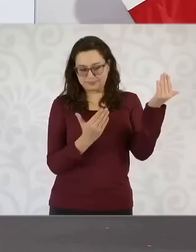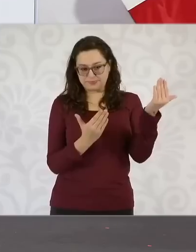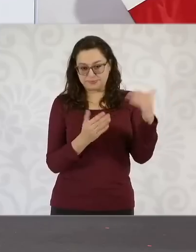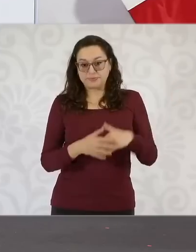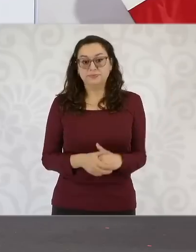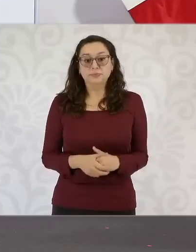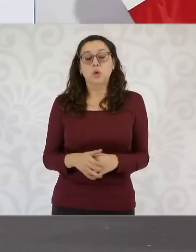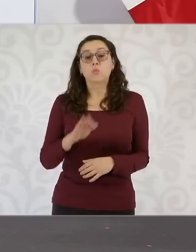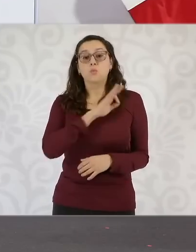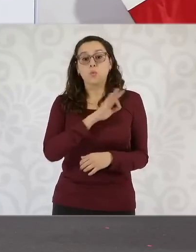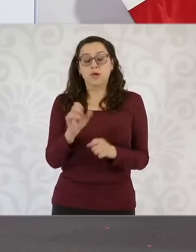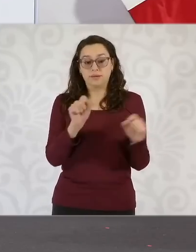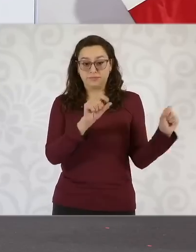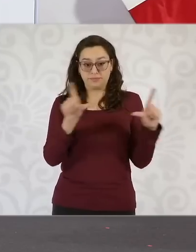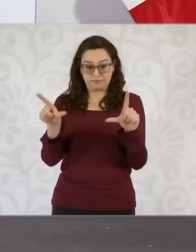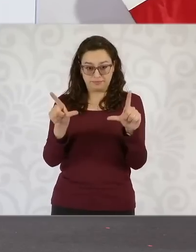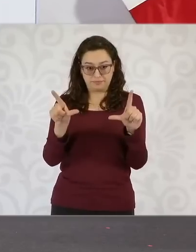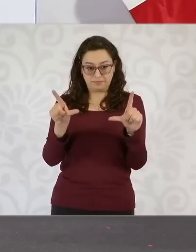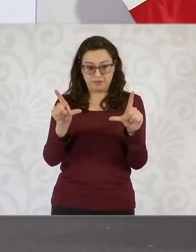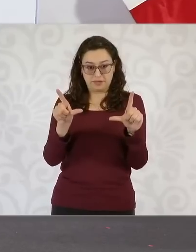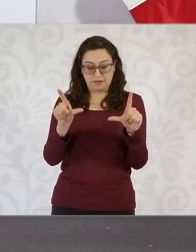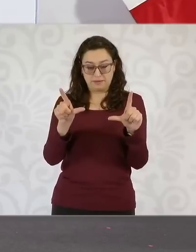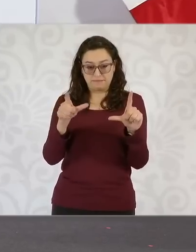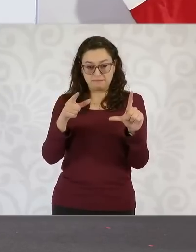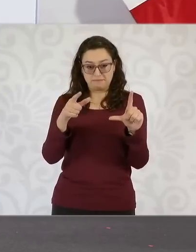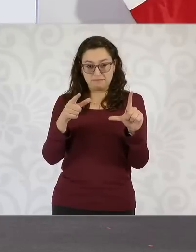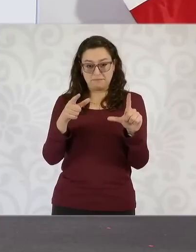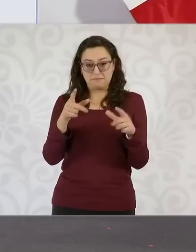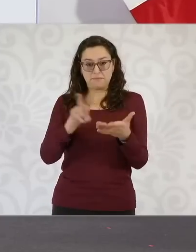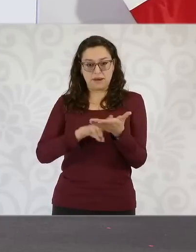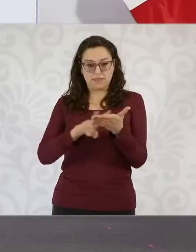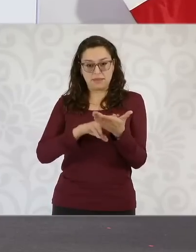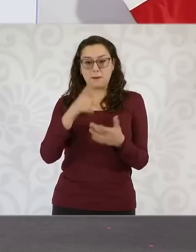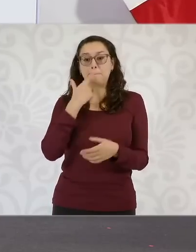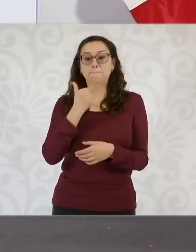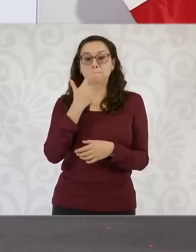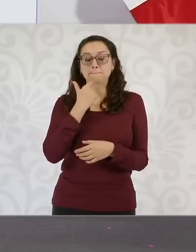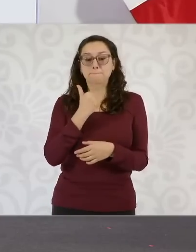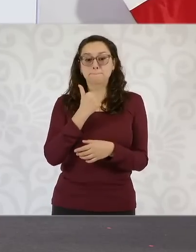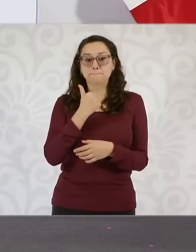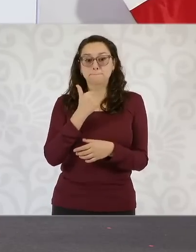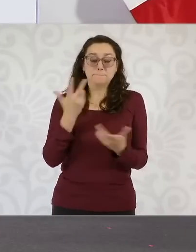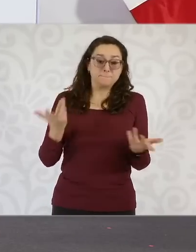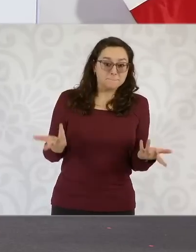Este martes en la conferencia del Ejecutivo en Palacio Nacional que México adquiere más acero